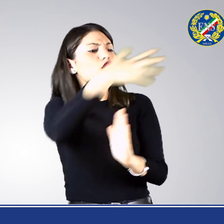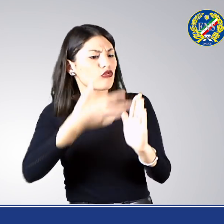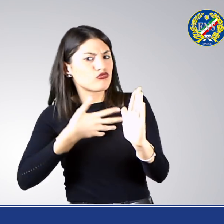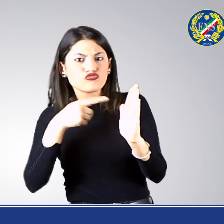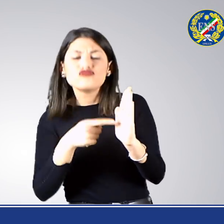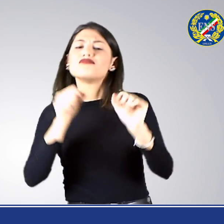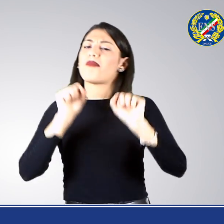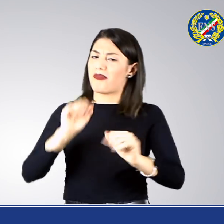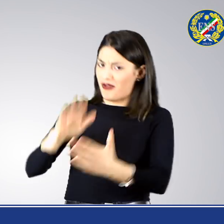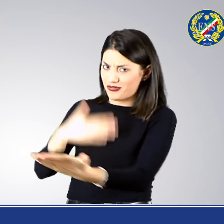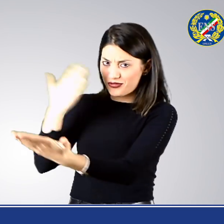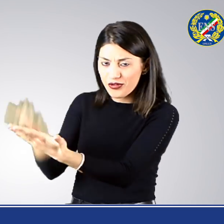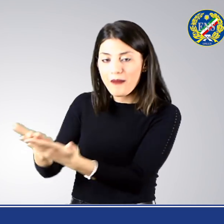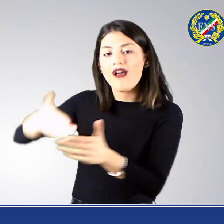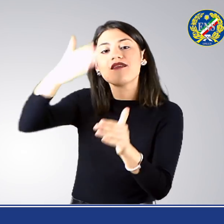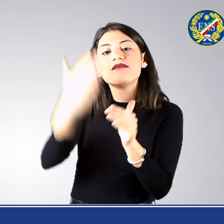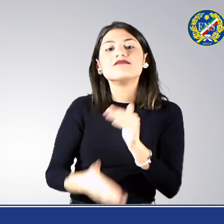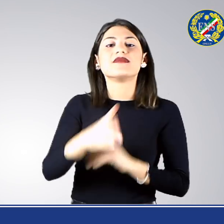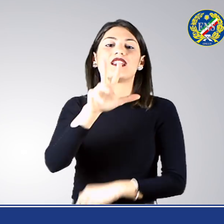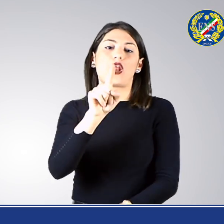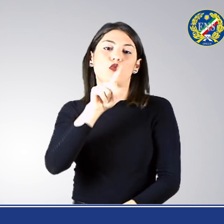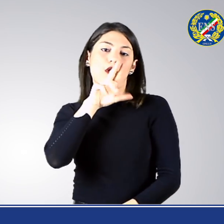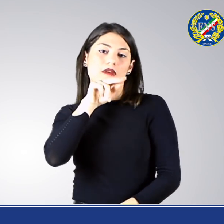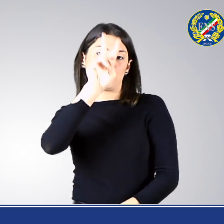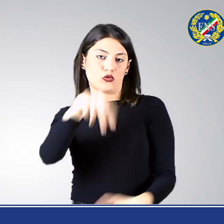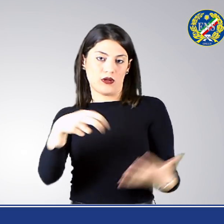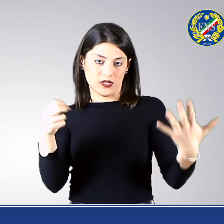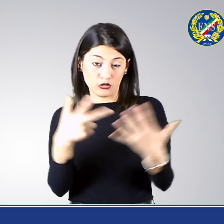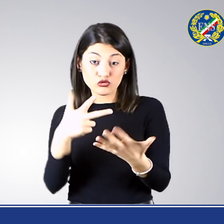possono presentare la domanda entro il 31 marzo 2018.